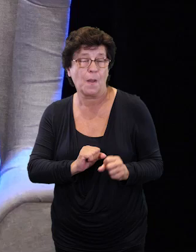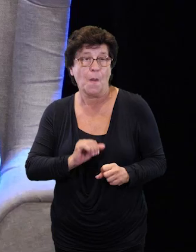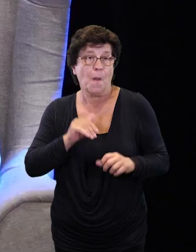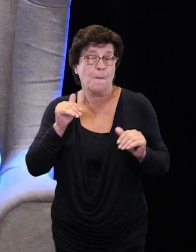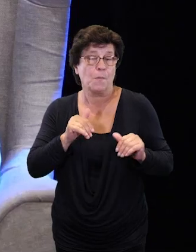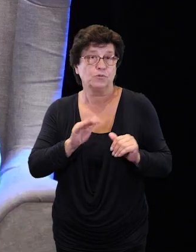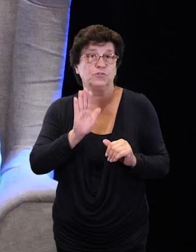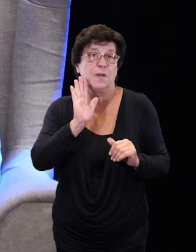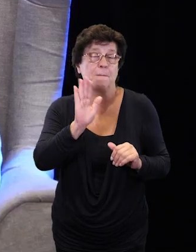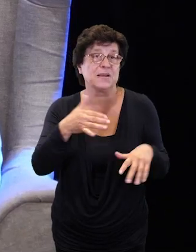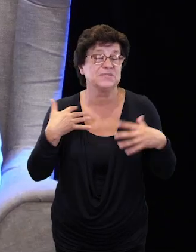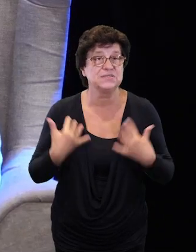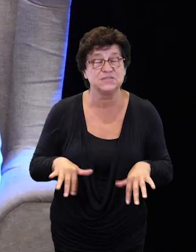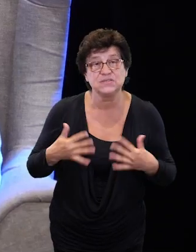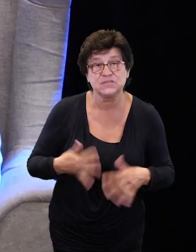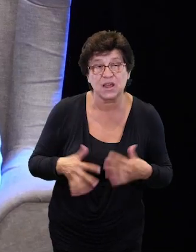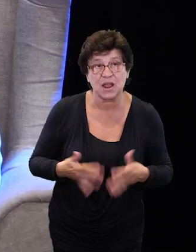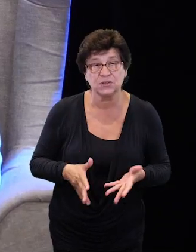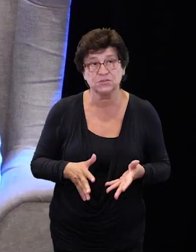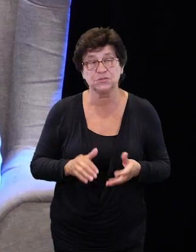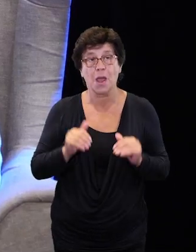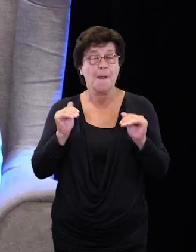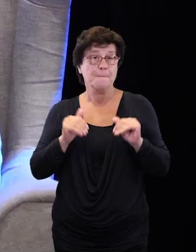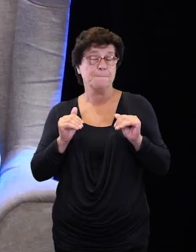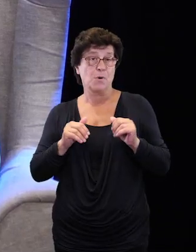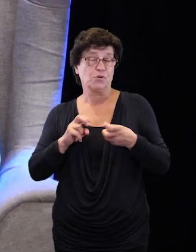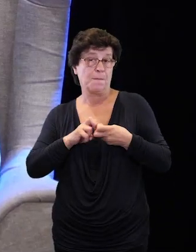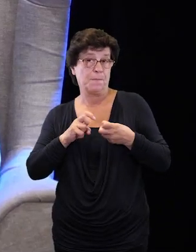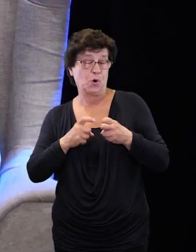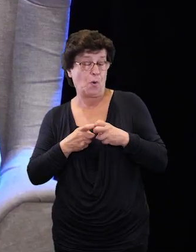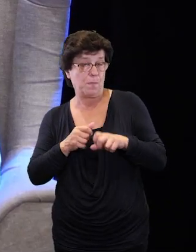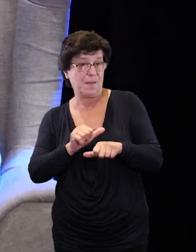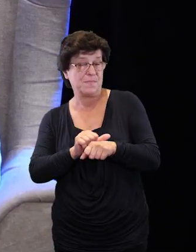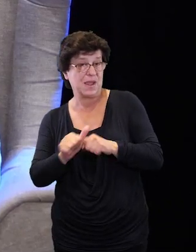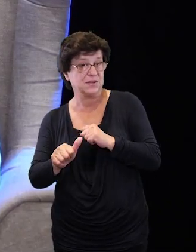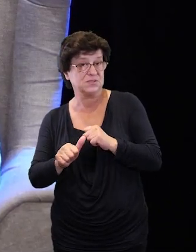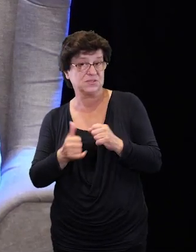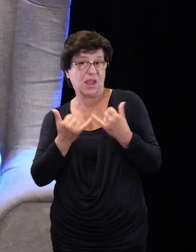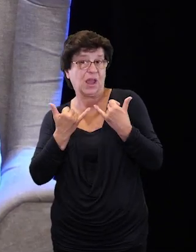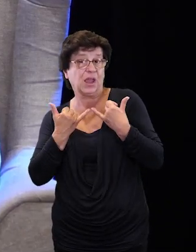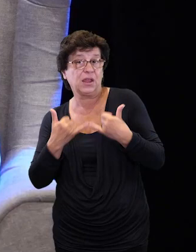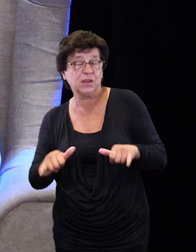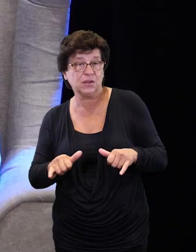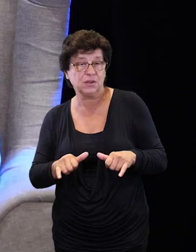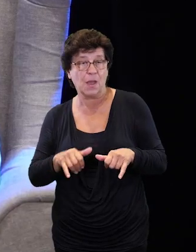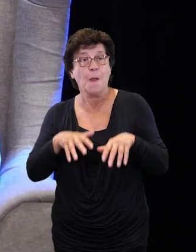a może problem jest zupełnie gdzie indziej. Może to jest początek depresji. Może jesteś przepracowany.